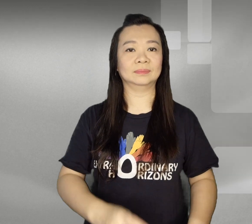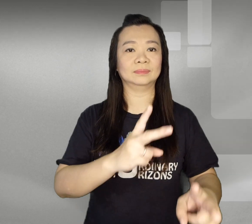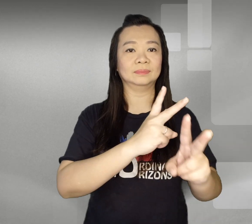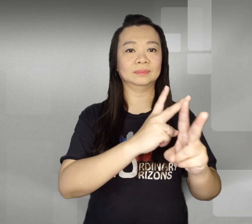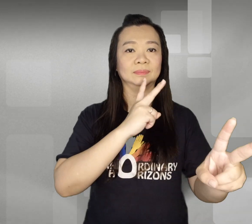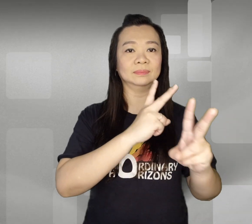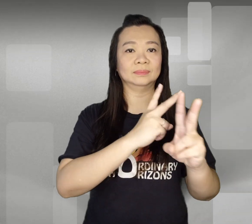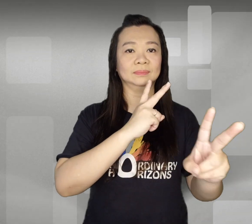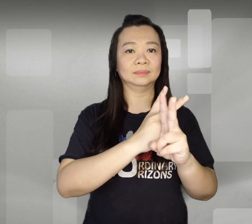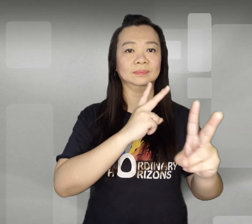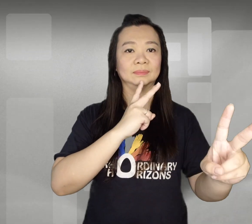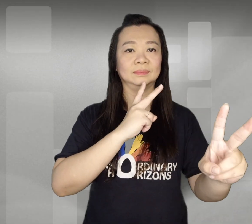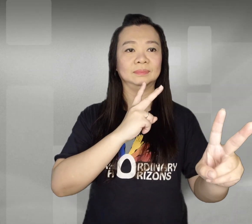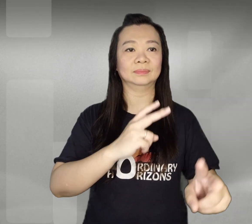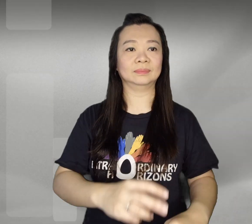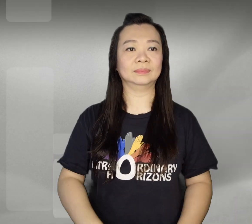VAN